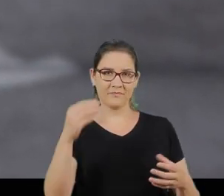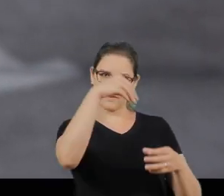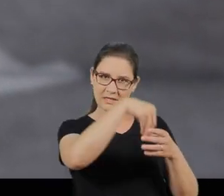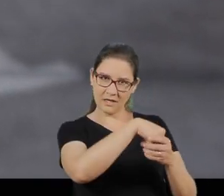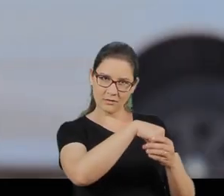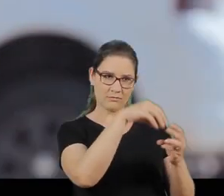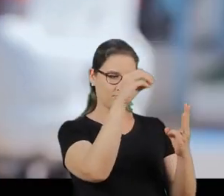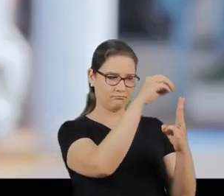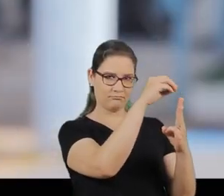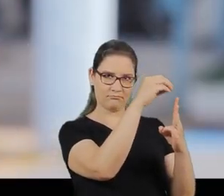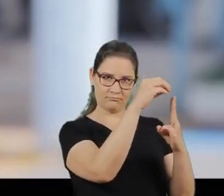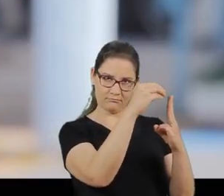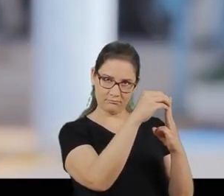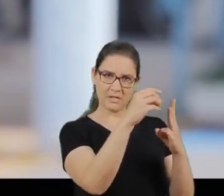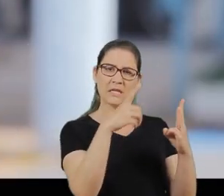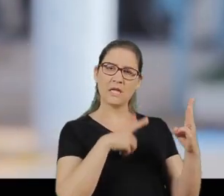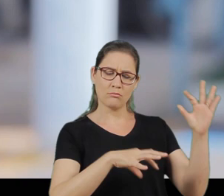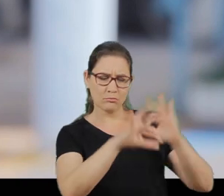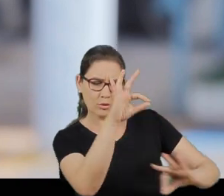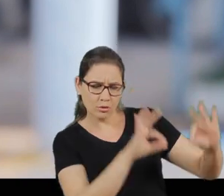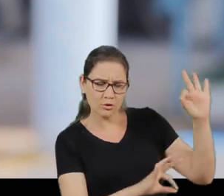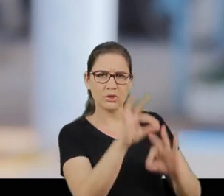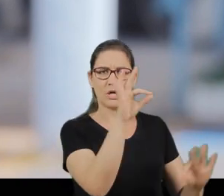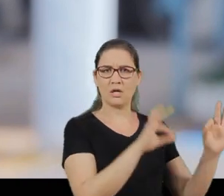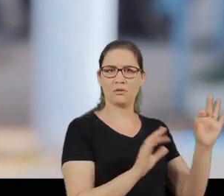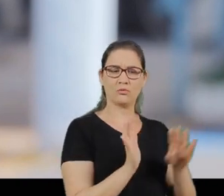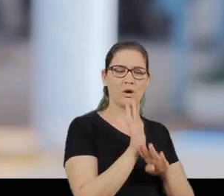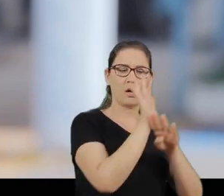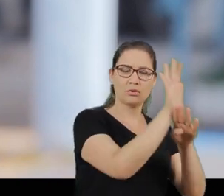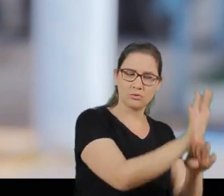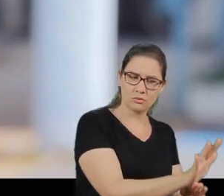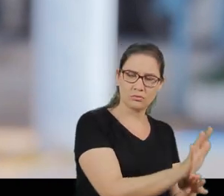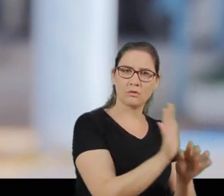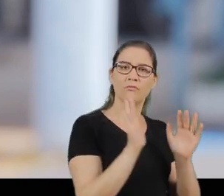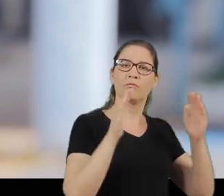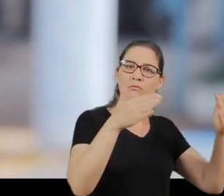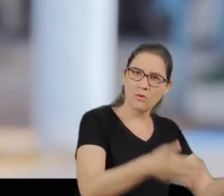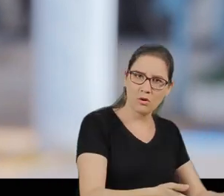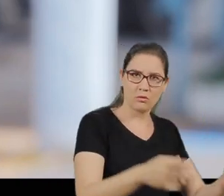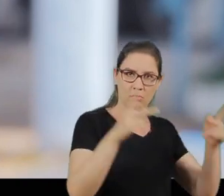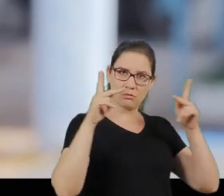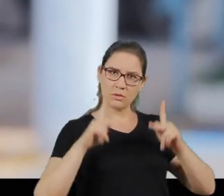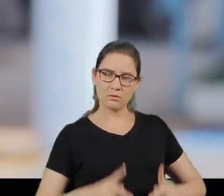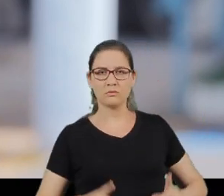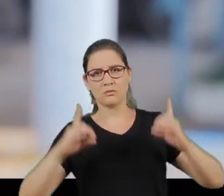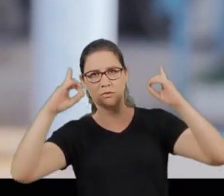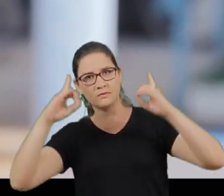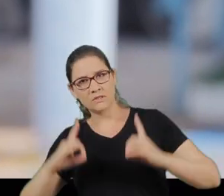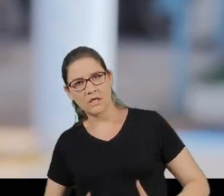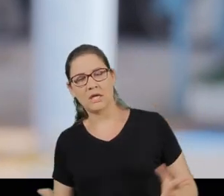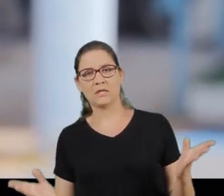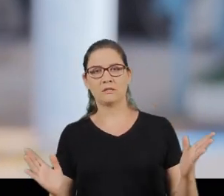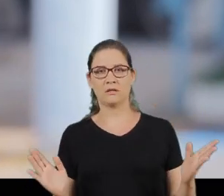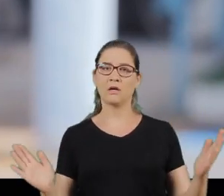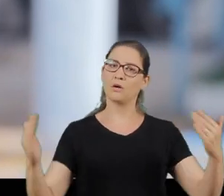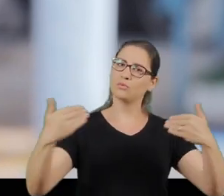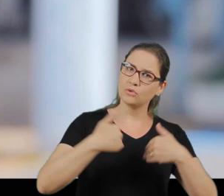Nós temos dentro da CAED projetos e ações que são voltados tanto para pessoas com